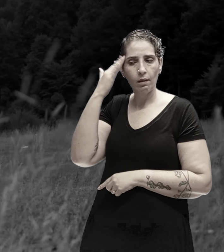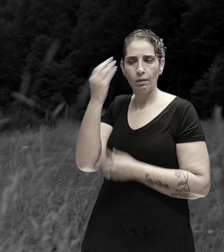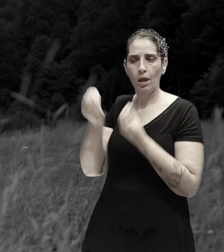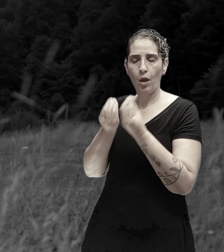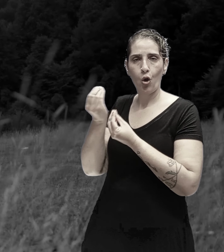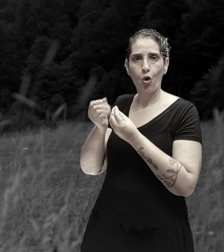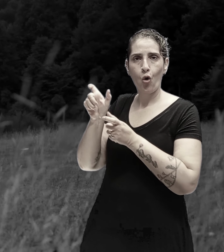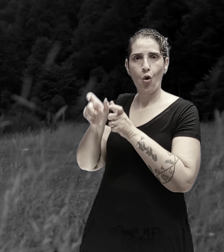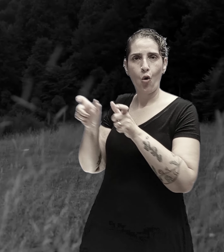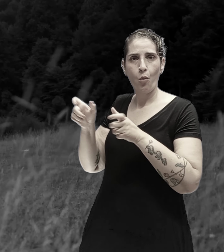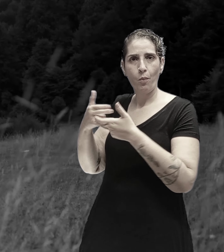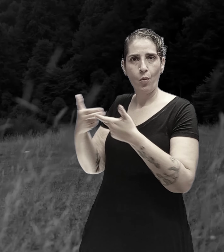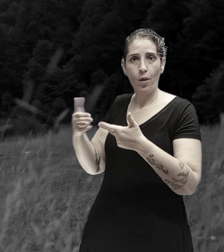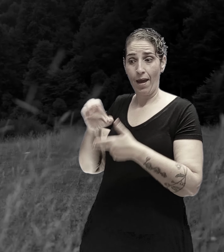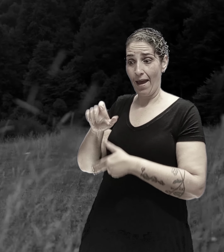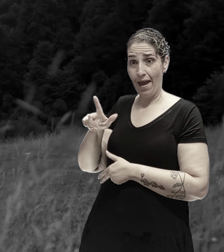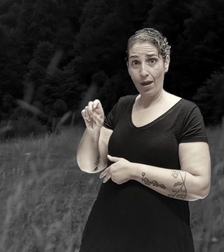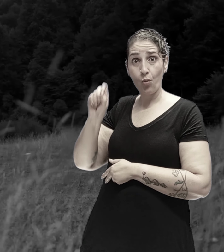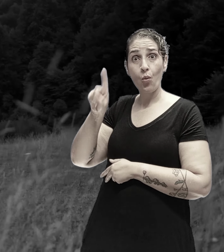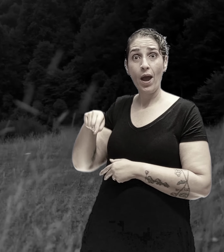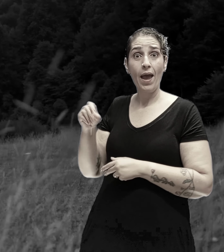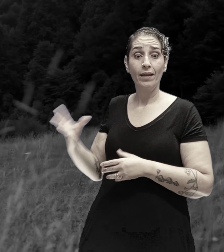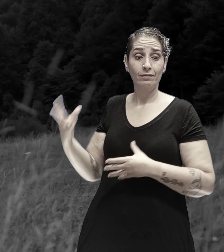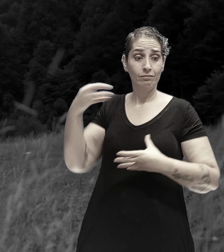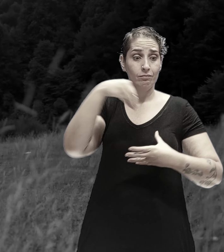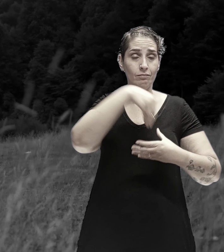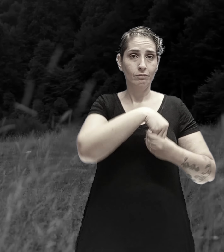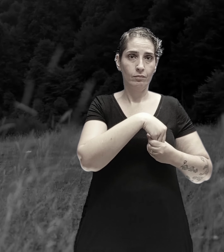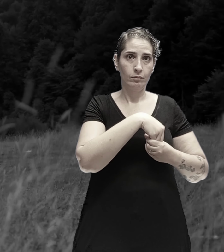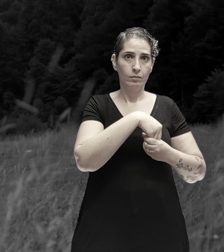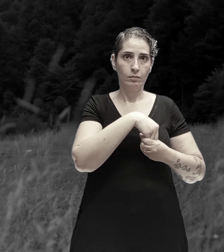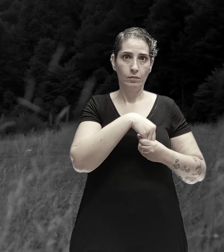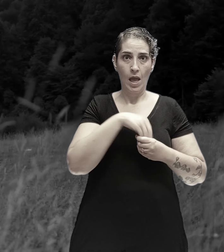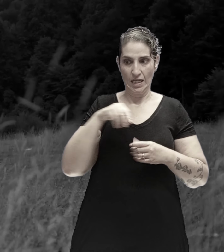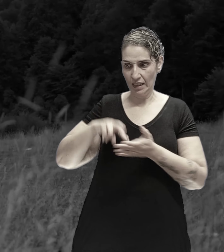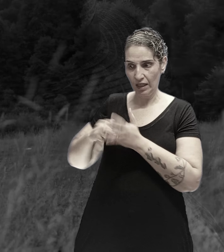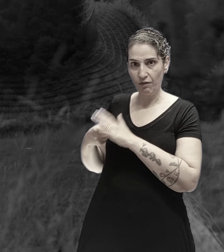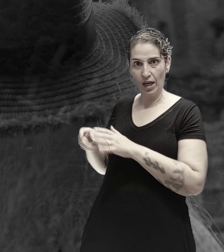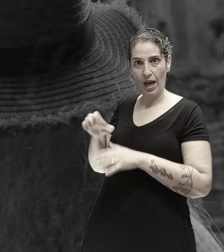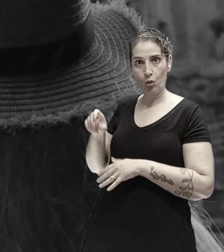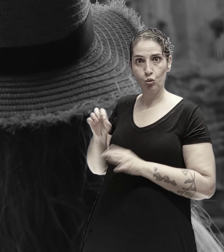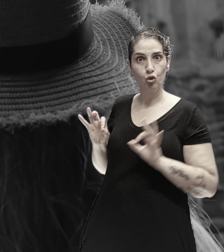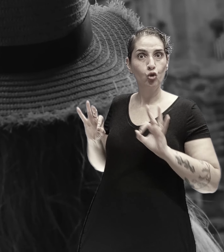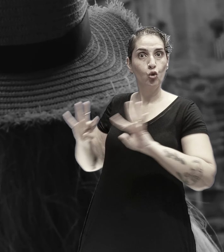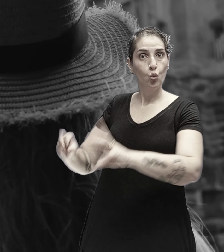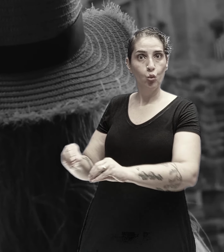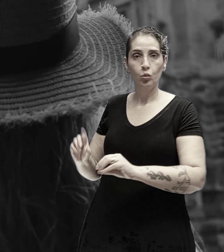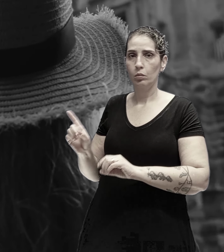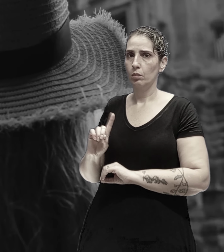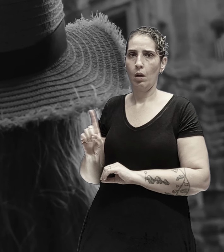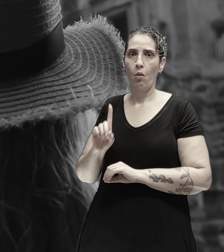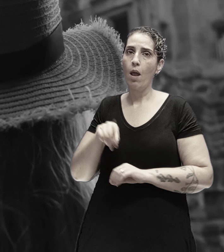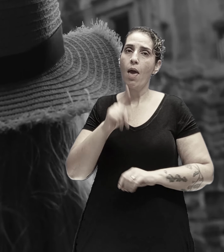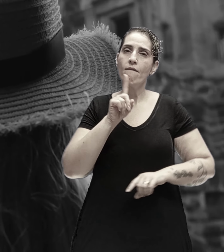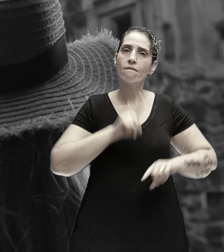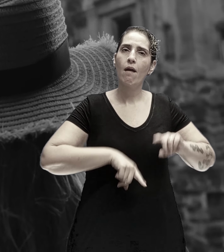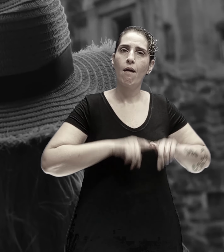O ego é uma parte do todo, mas nunca o todo. Ele é uma ferramenta e um mestre.